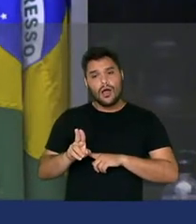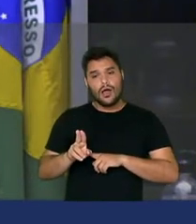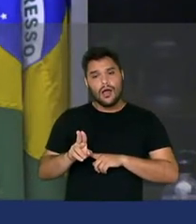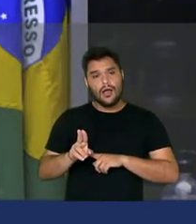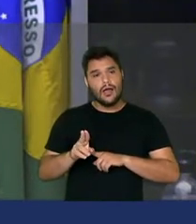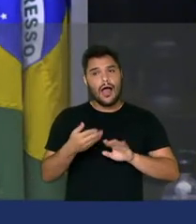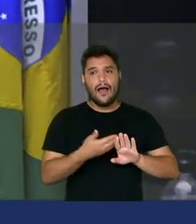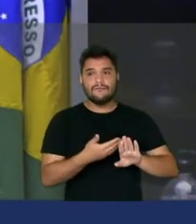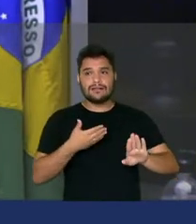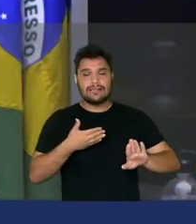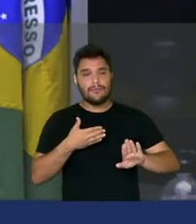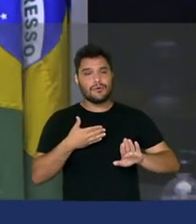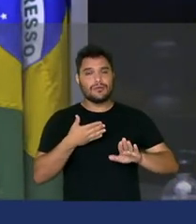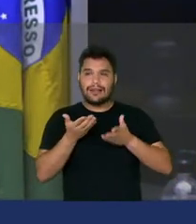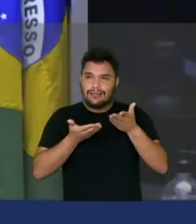QUE FOSSE RETIRADO PARA TRATAMENTO PSIQUIÁTRICO,